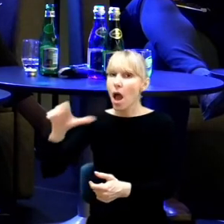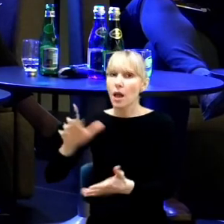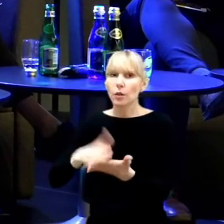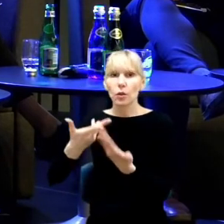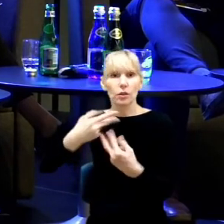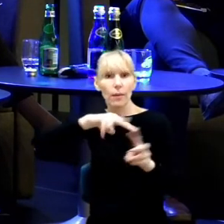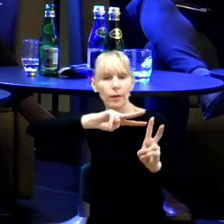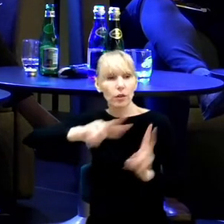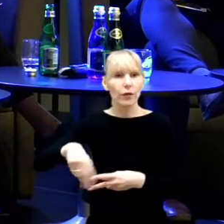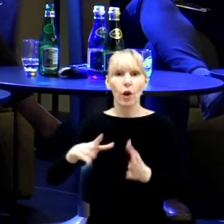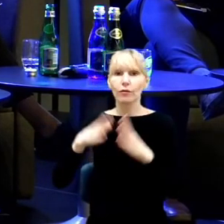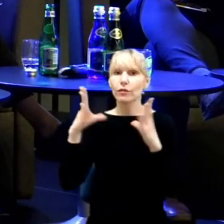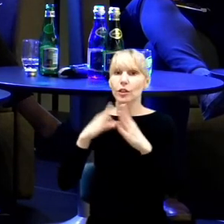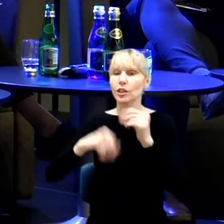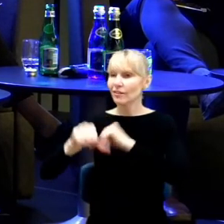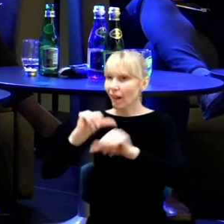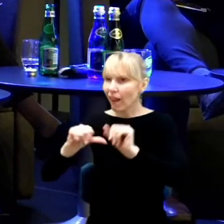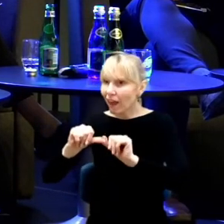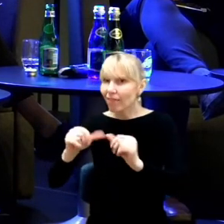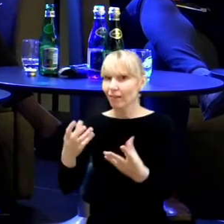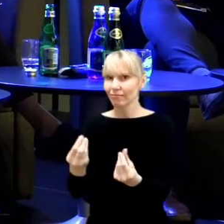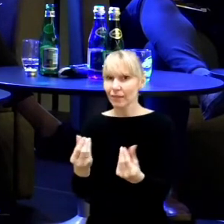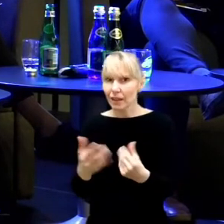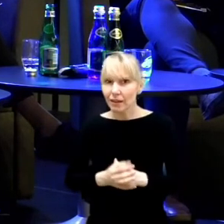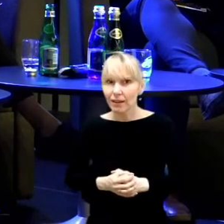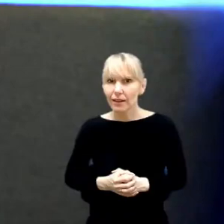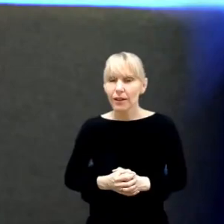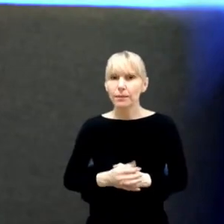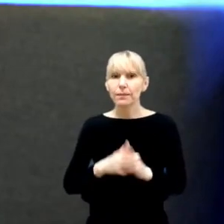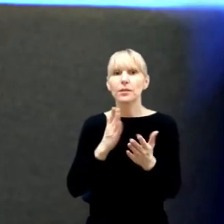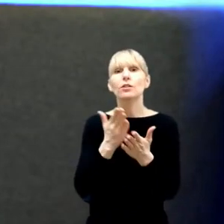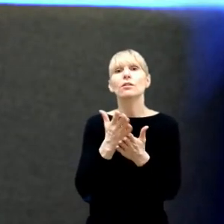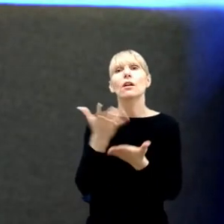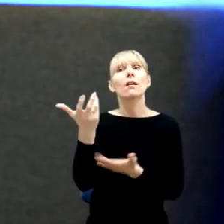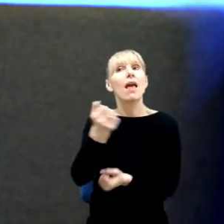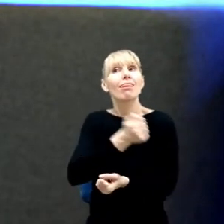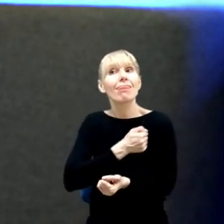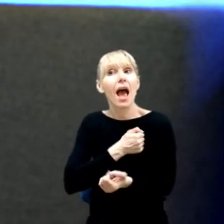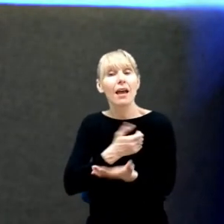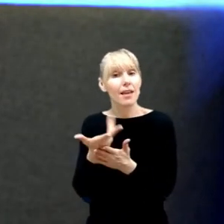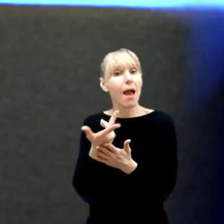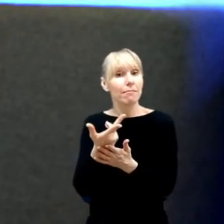A więc najem krótkoterminowy, tak naprawdę to są inwestorzy w Helu.